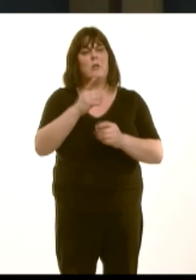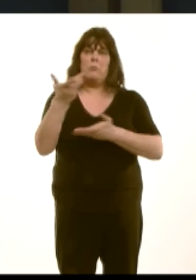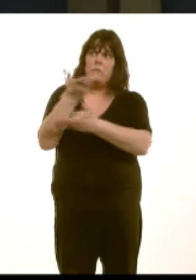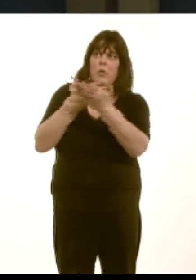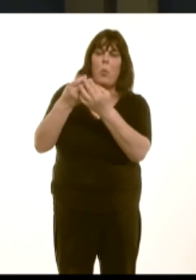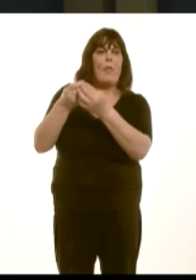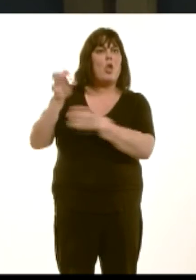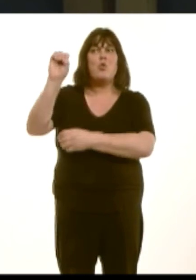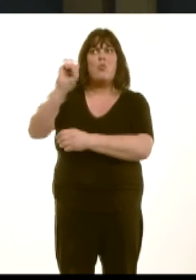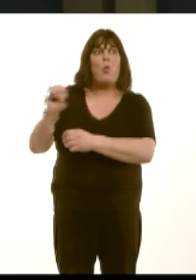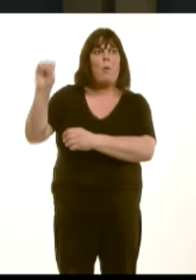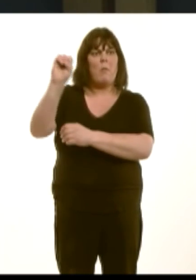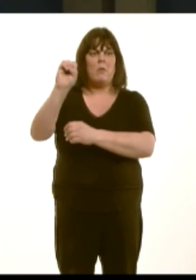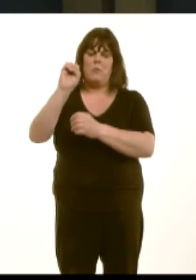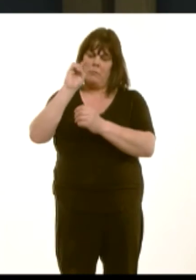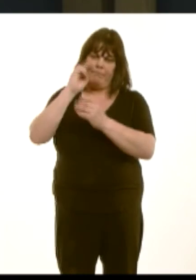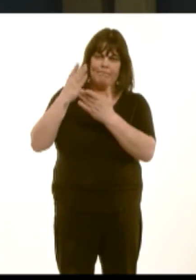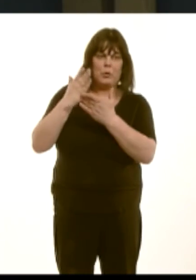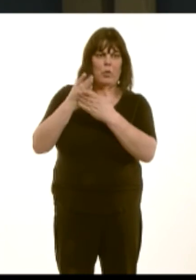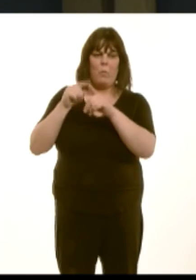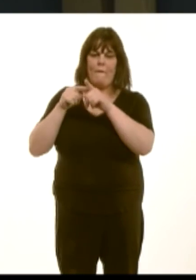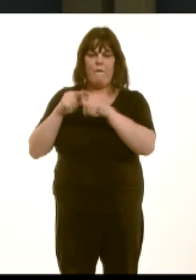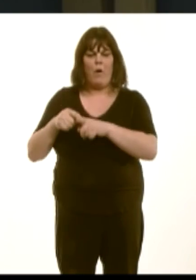egwyddor sylfaenol iír taliadau yma: eu bod nhw yna i gynnal cymunedau cefn gwlad, iíw